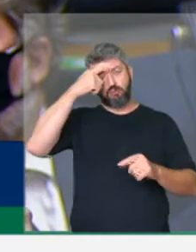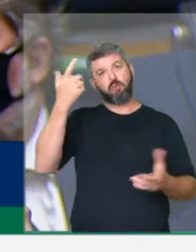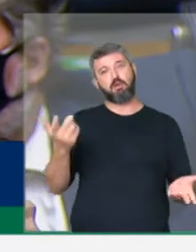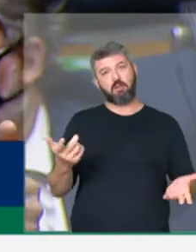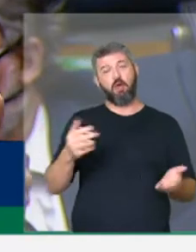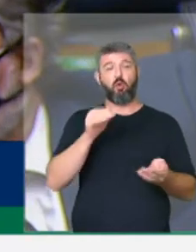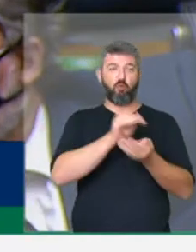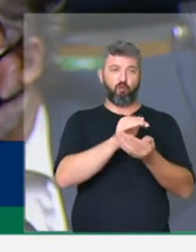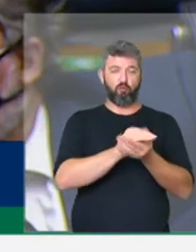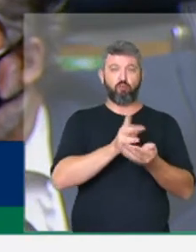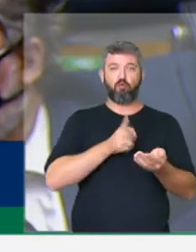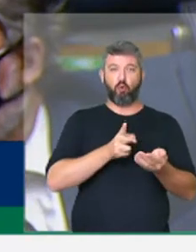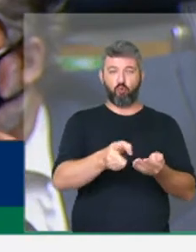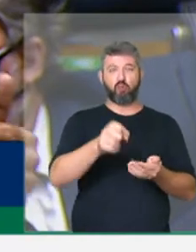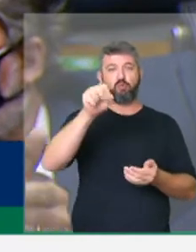PRESIDENTE ARTHUR LIRA, O PSD VOLTA PARA A ORIENTAÇÃO